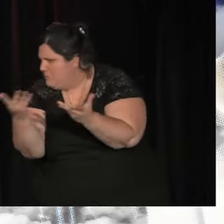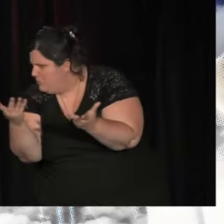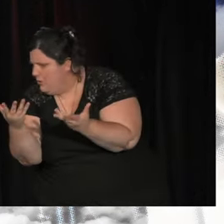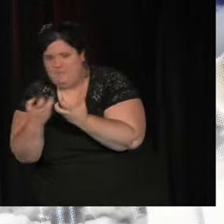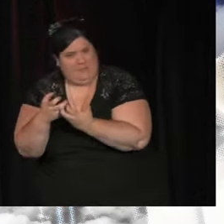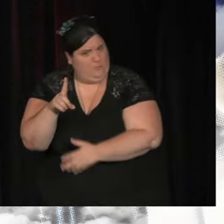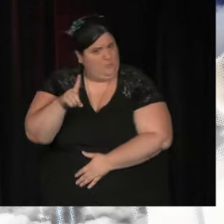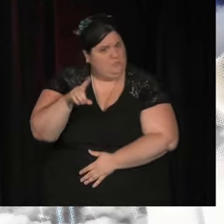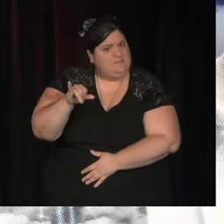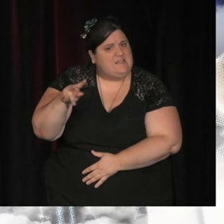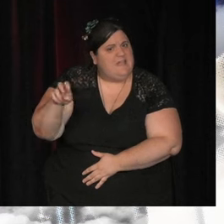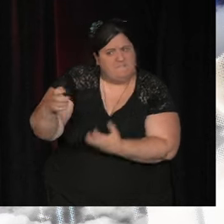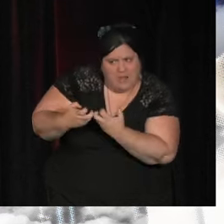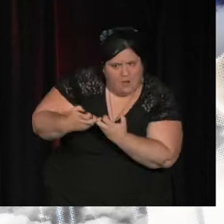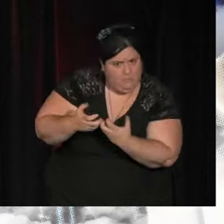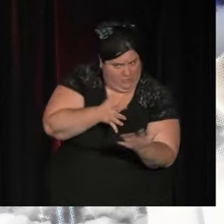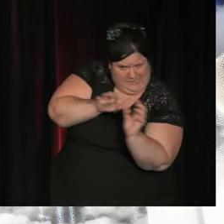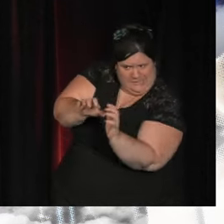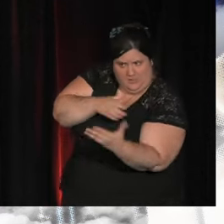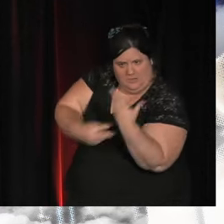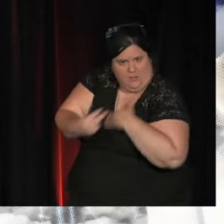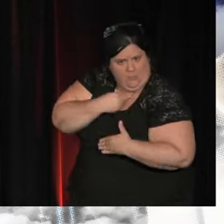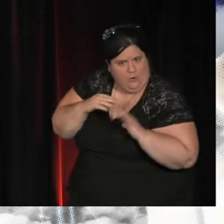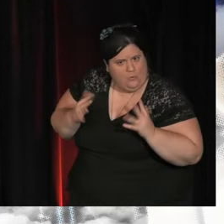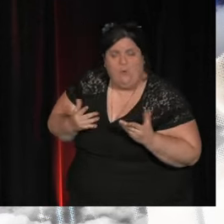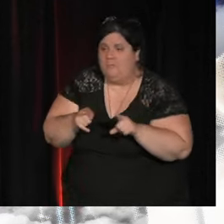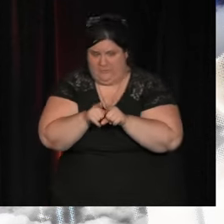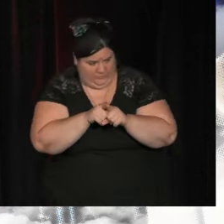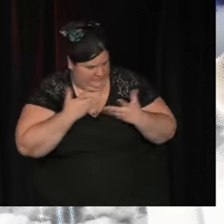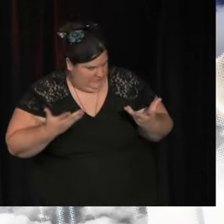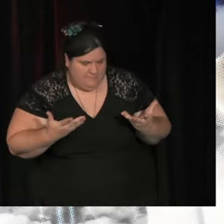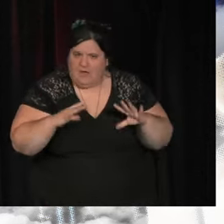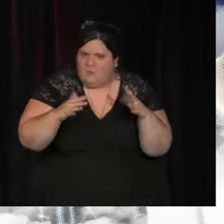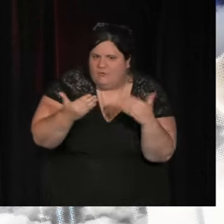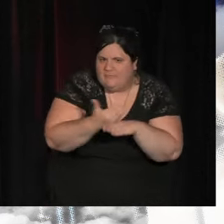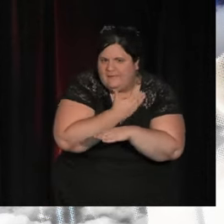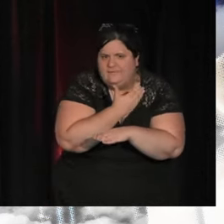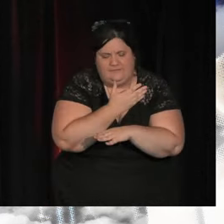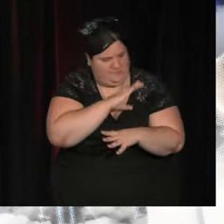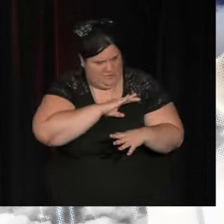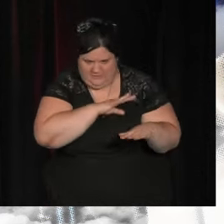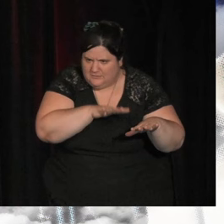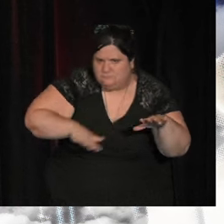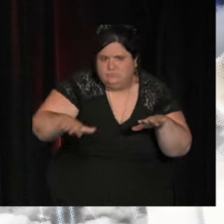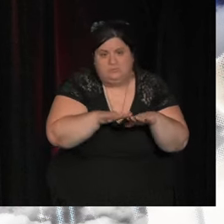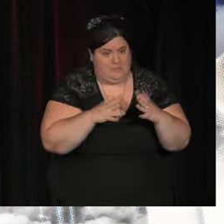etc., mais aussi par rapport au timing dans la partie où on en est par rapport au LD. Oui, le dive peut être favorisé, c'est ça, par le niveau et il y